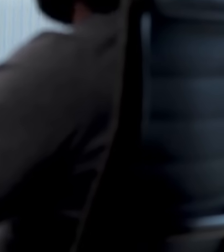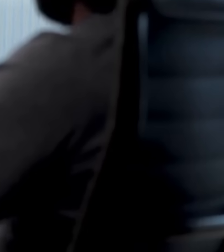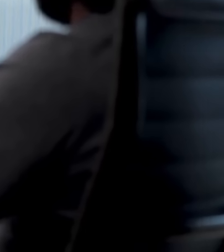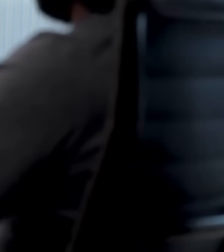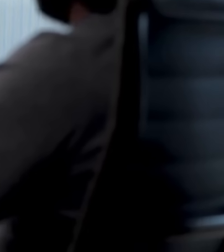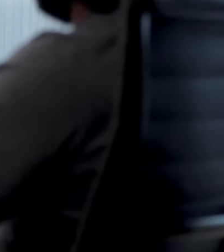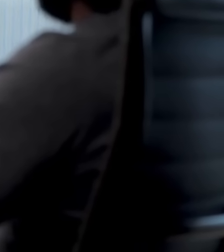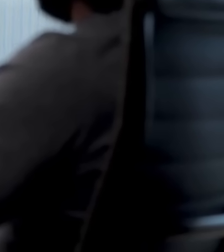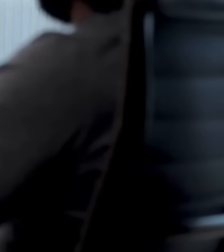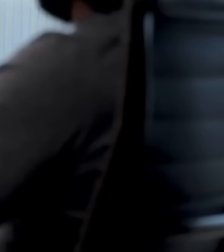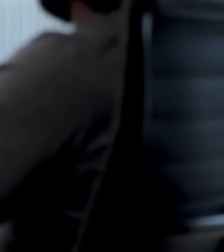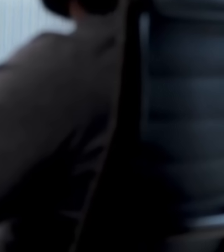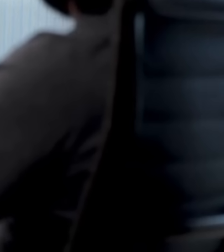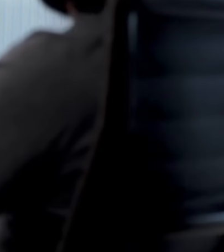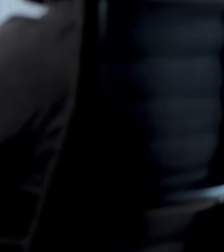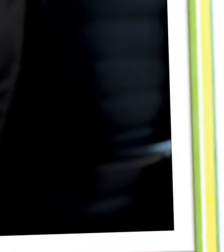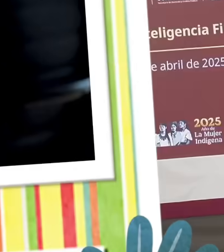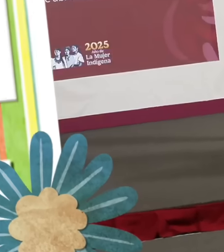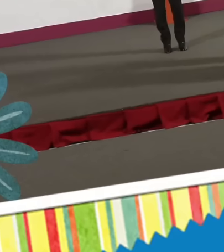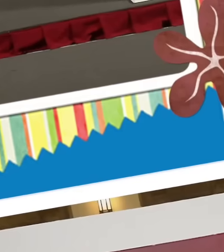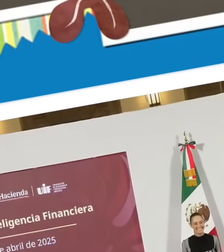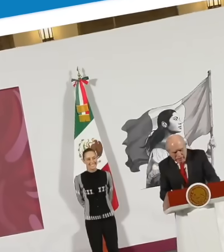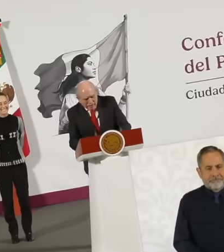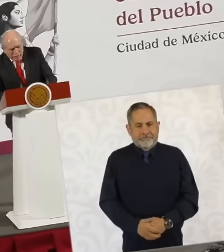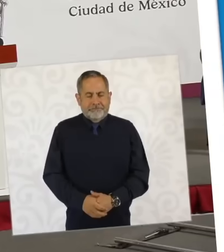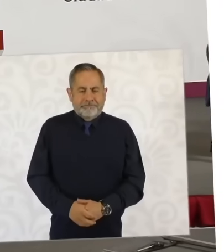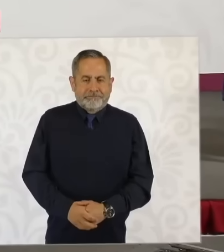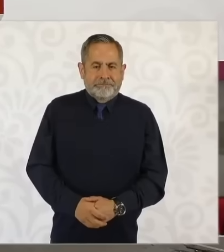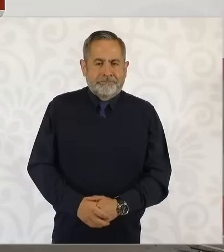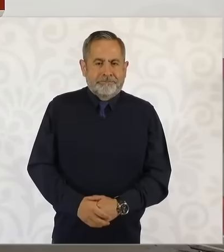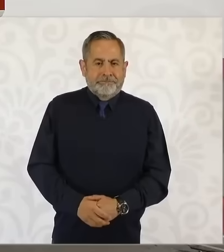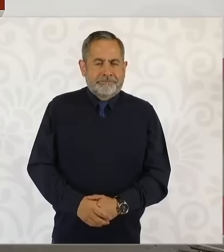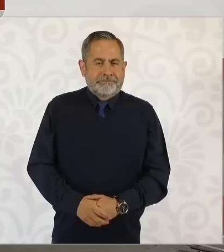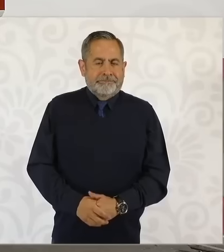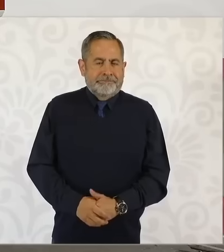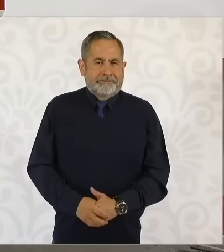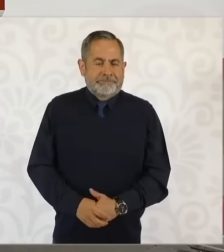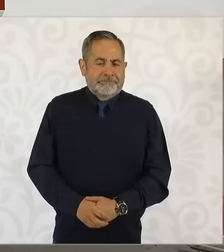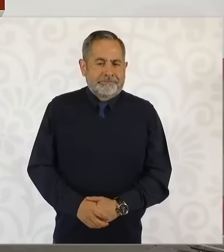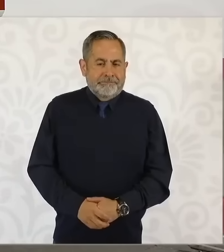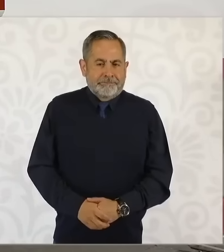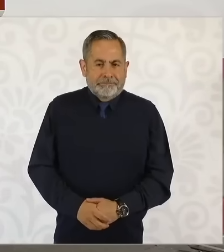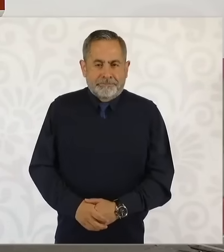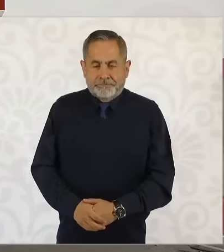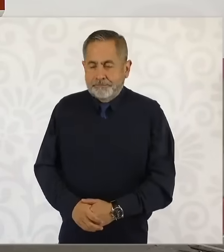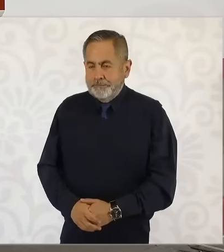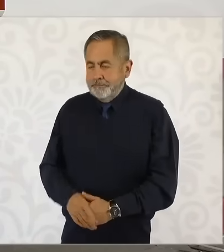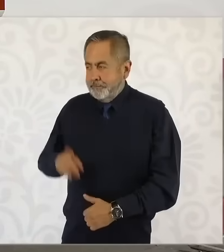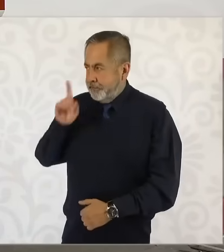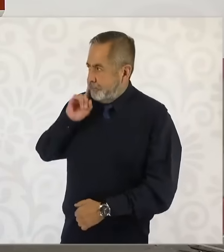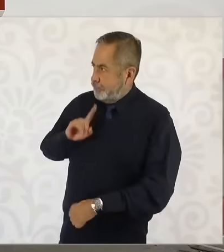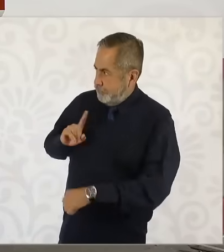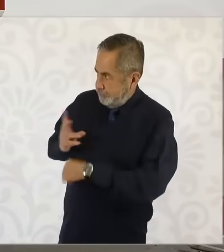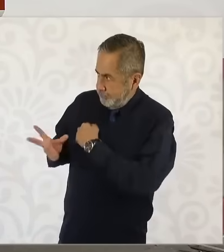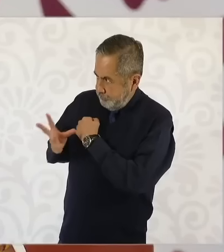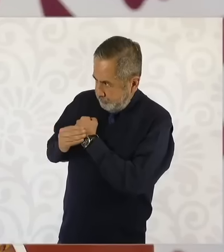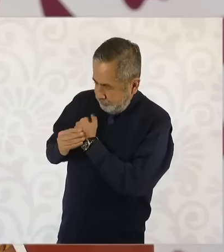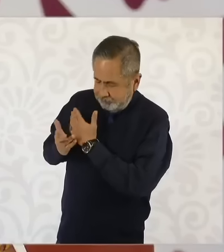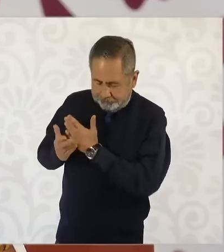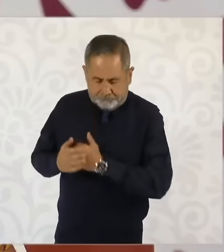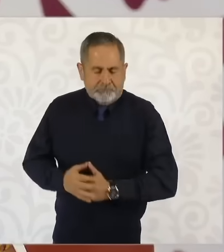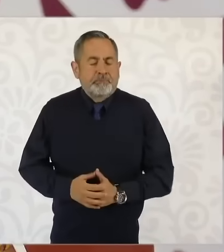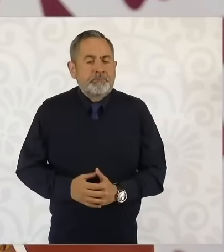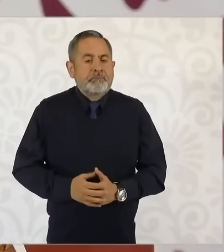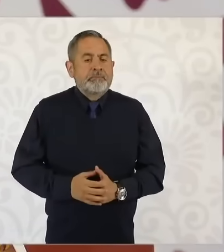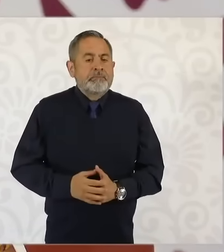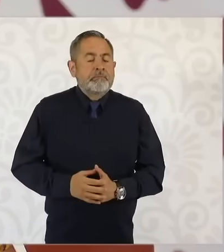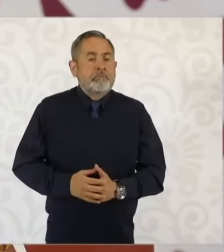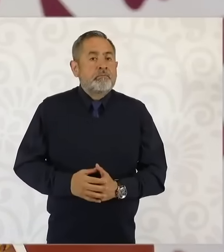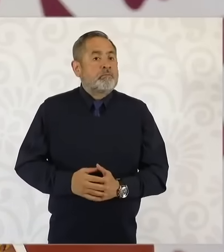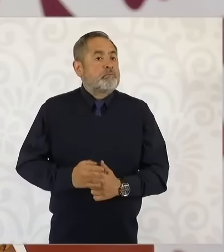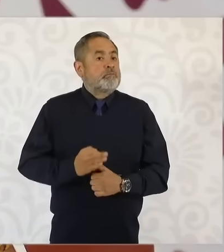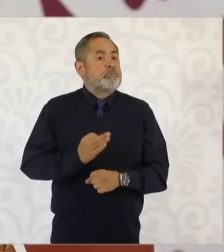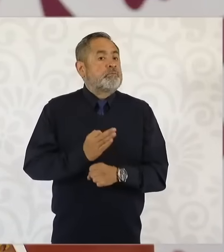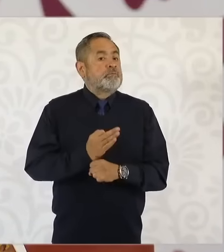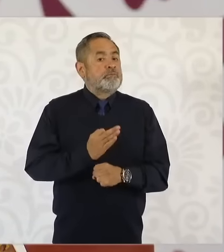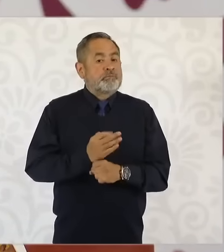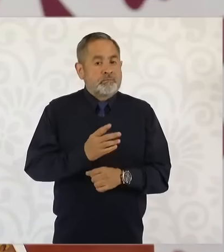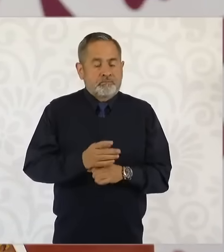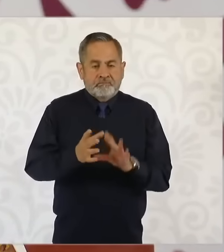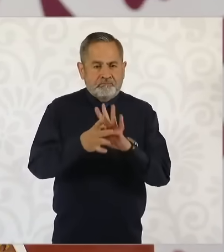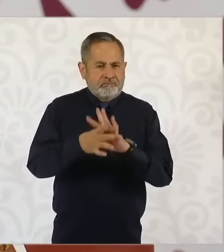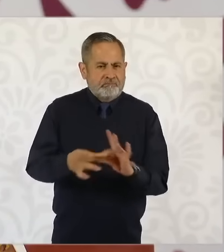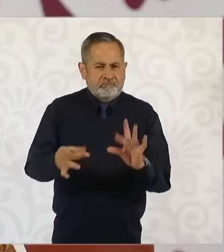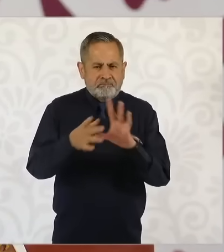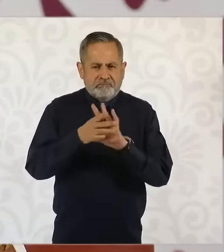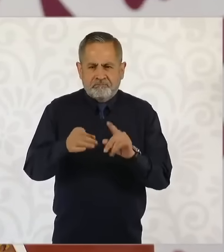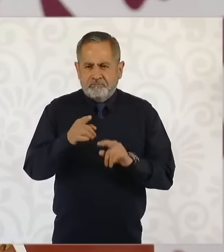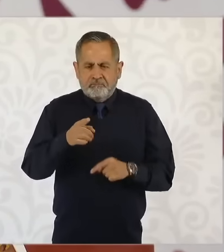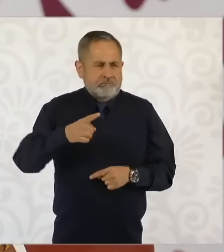Pliego con permiso de la presidenta vamos a hablar de un caso que ha sido muy comentado